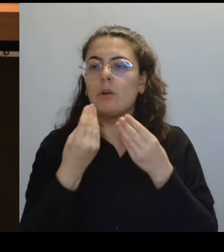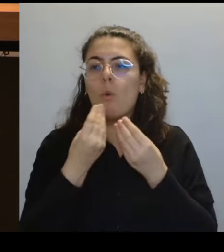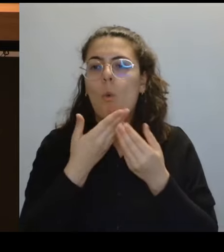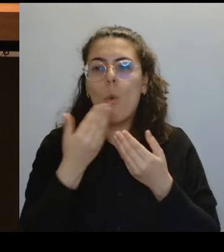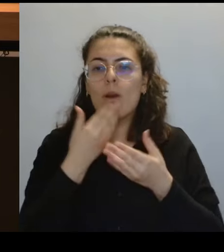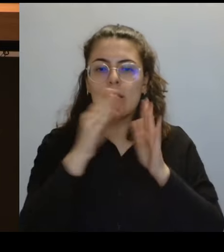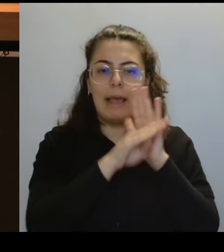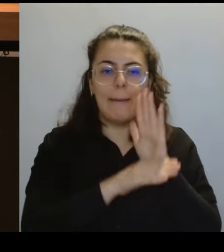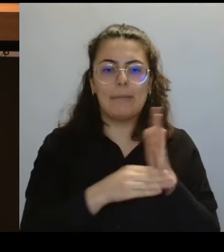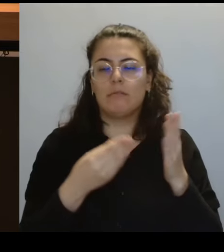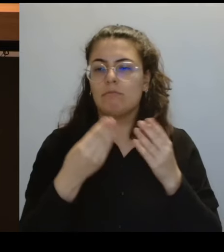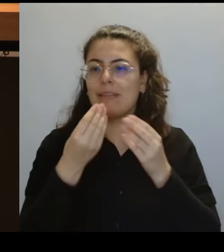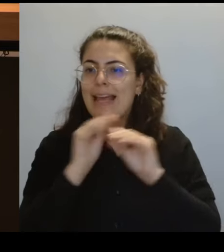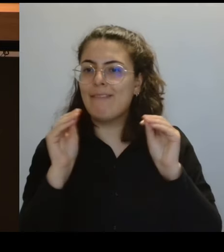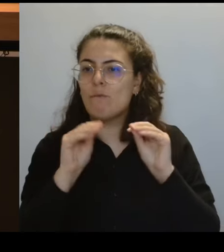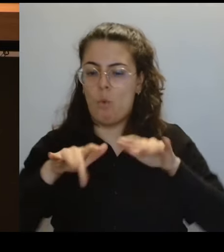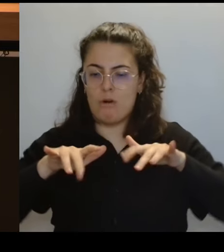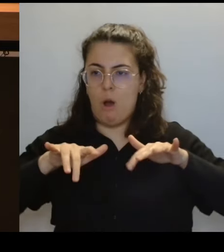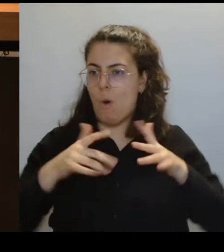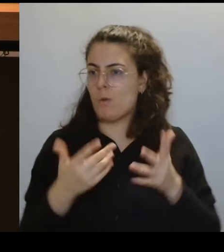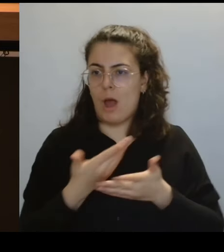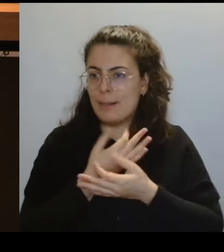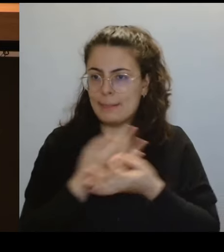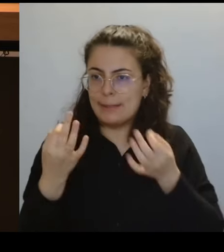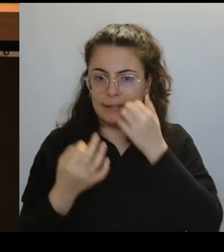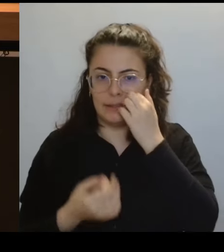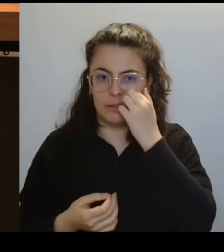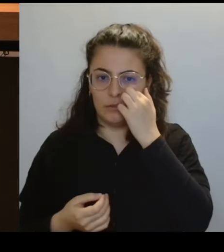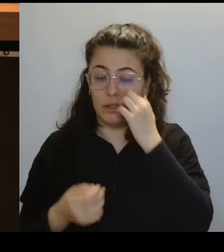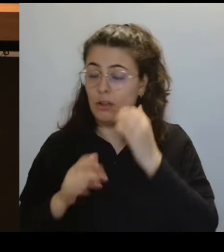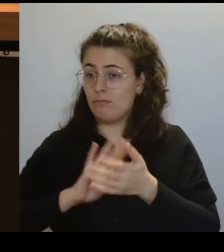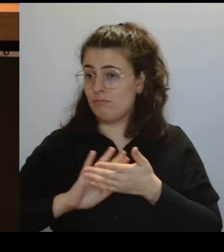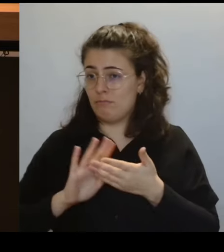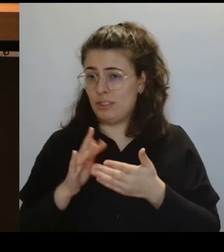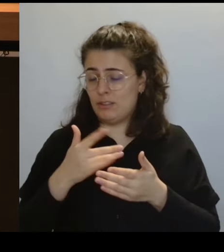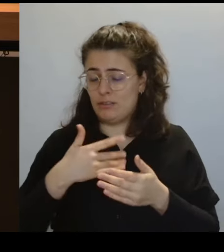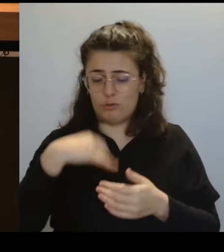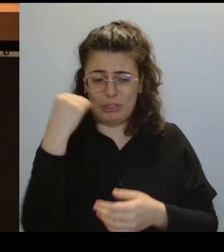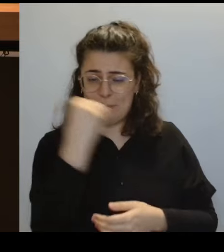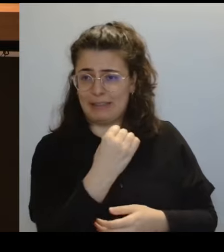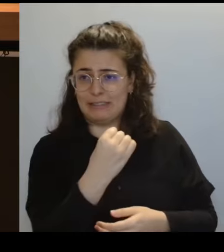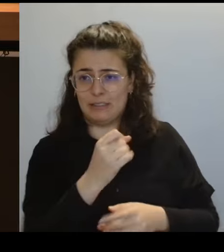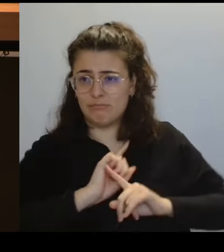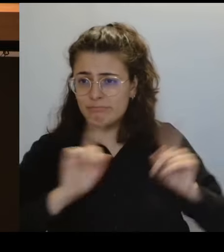Das wäre deutlich weniger stigmatisierend, als wenn man immer diese ganzen Zettel mit sich rumführen muss und vorzeigen muss.